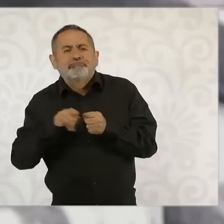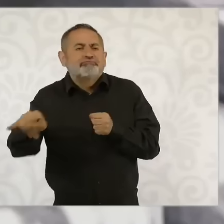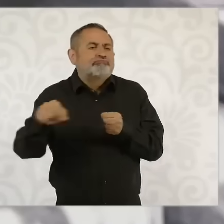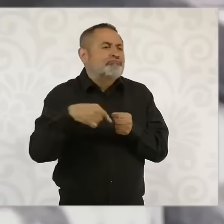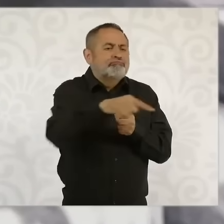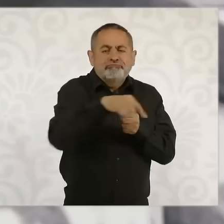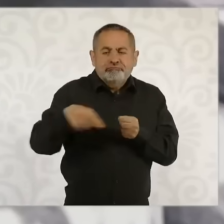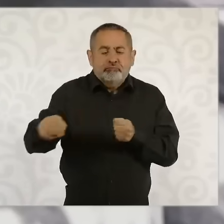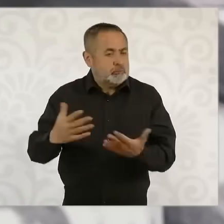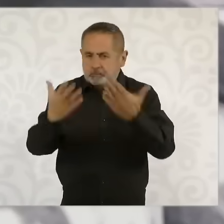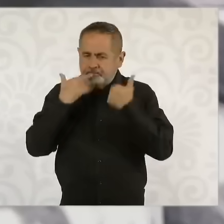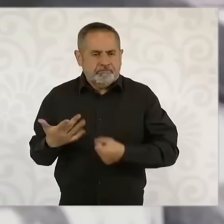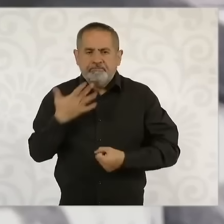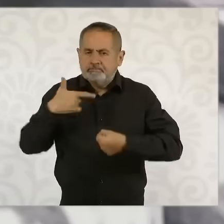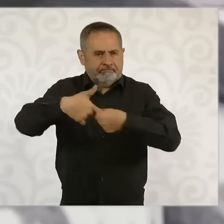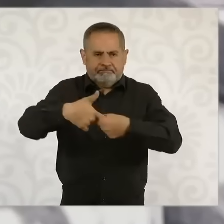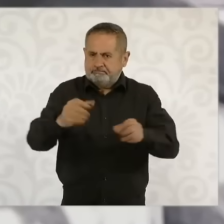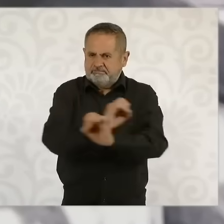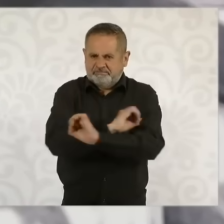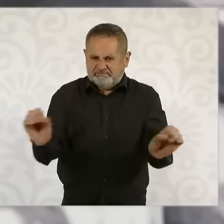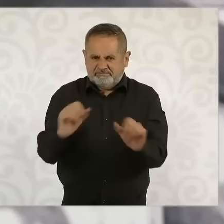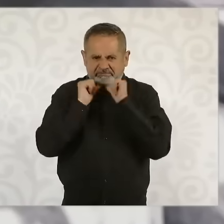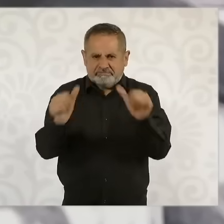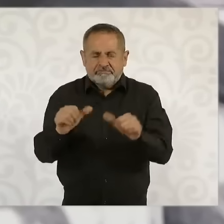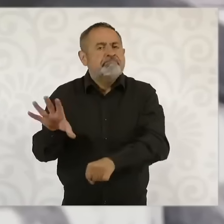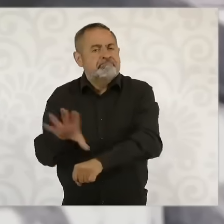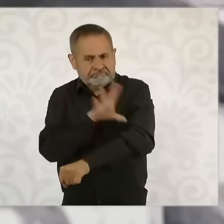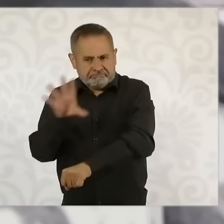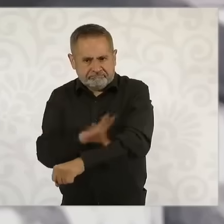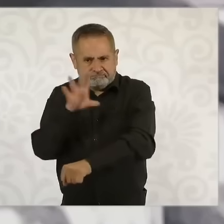no se ocupa el vehículo con gasolina y se ocupan vehículos eléctricos, que es con lo que movemos a